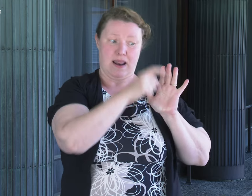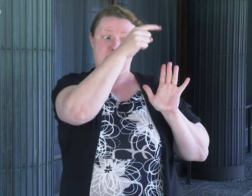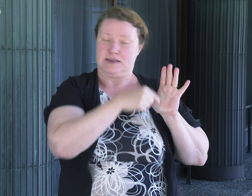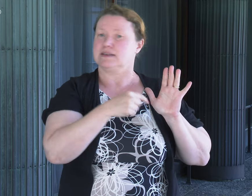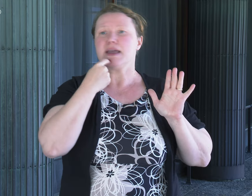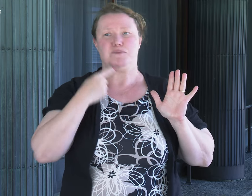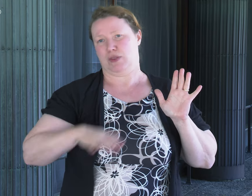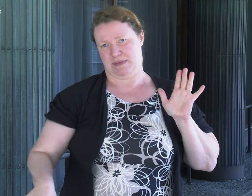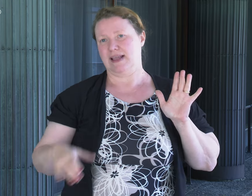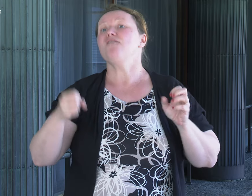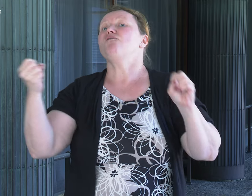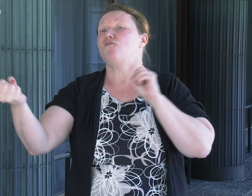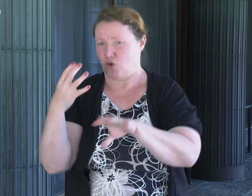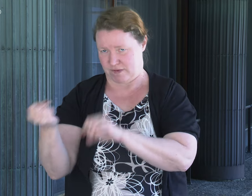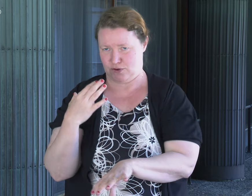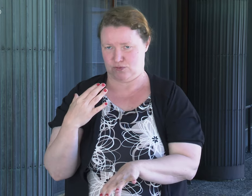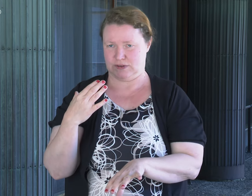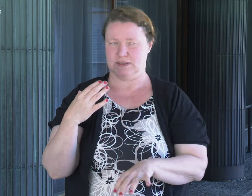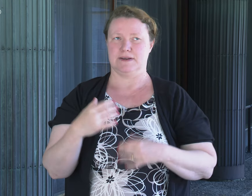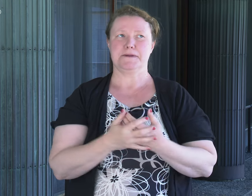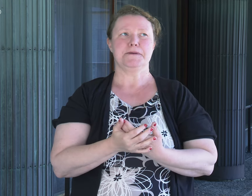Itse laissa ei puhuta mitään vuorovaikutuksesta.